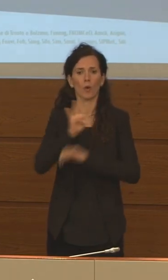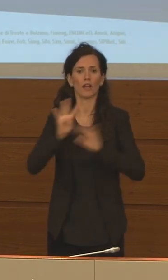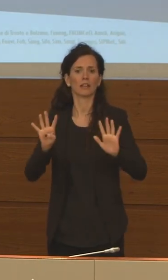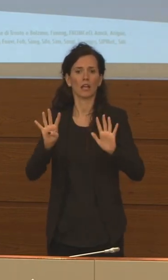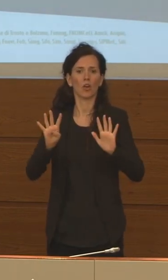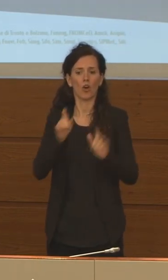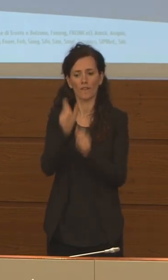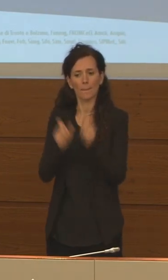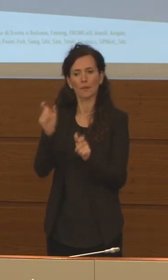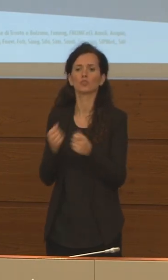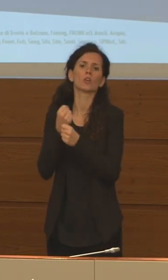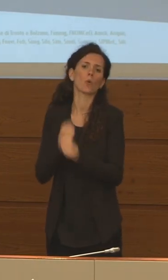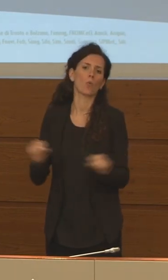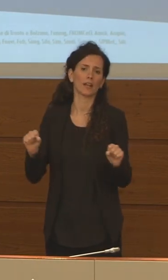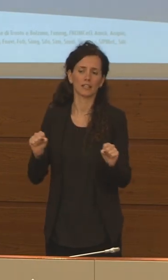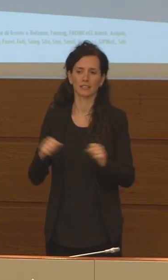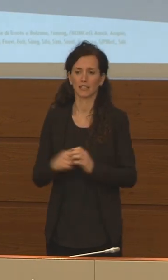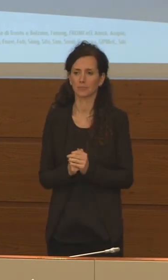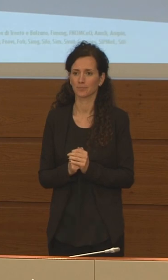abbiamo anche però un incremento delle